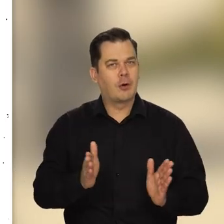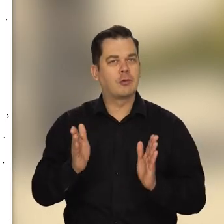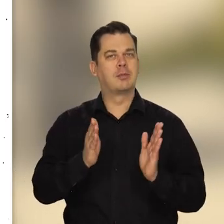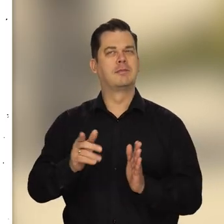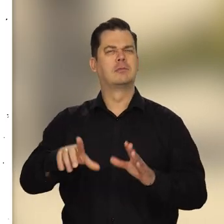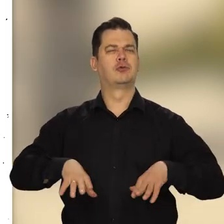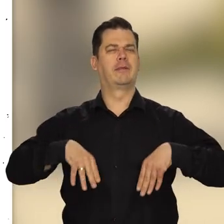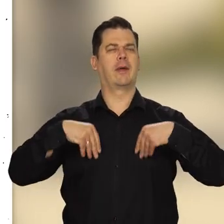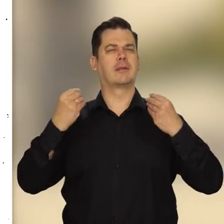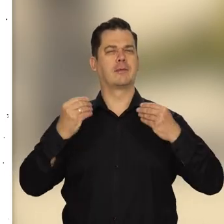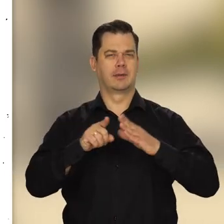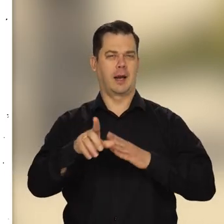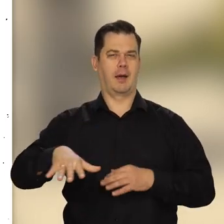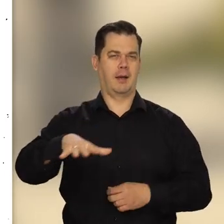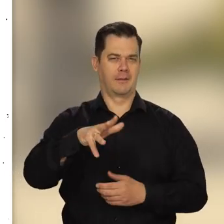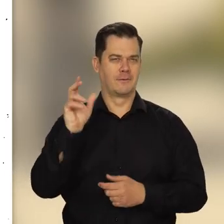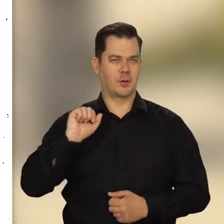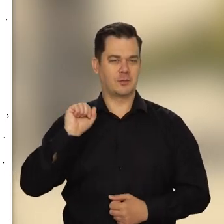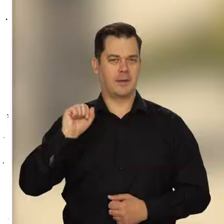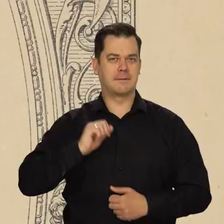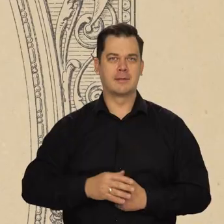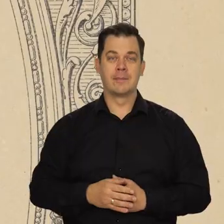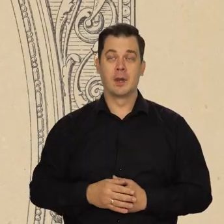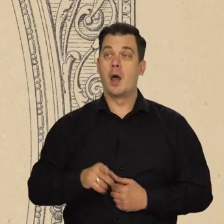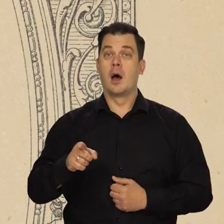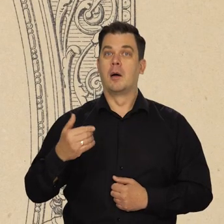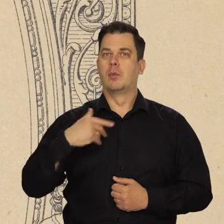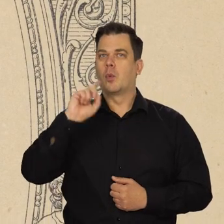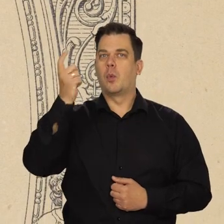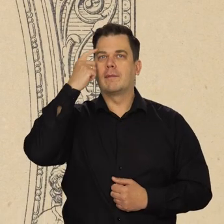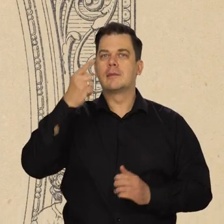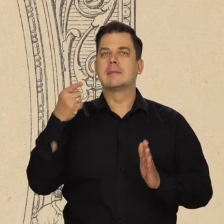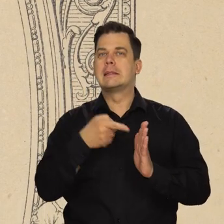Wielkie święto też dla mieszkańców Wrocławia. Głównym elementem tej uroczystości